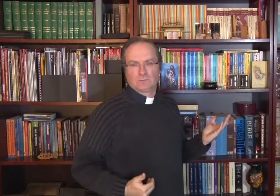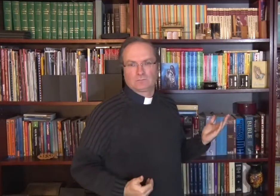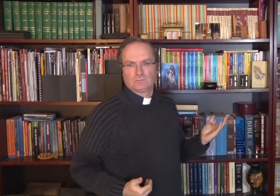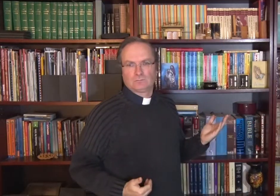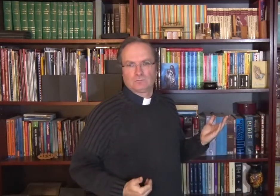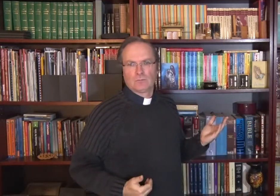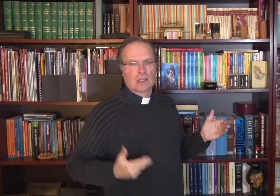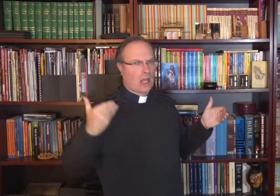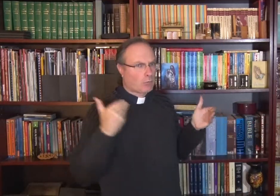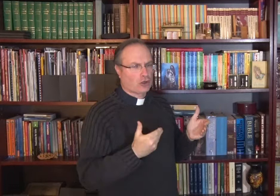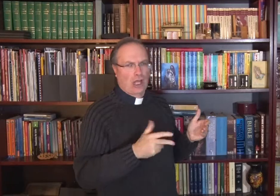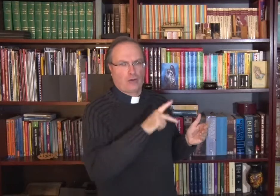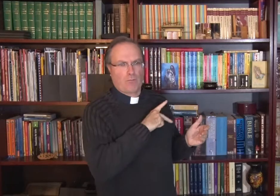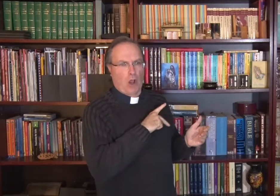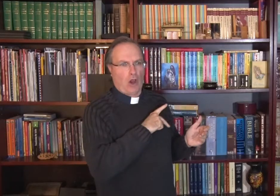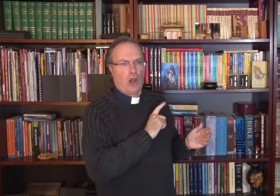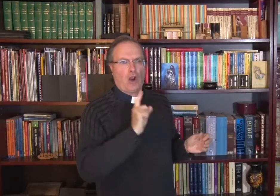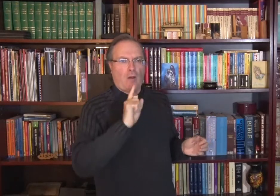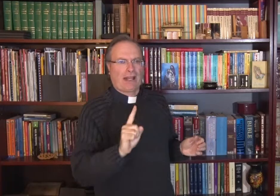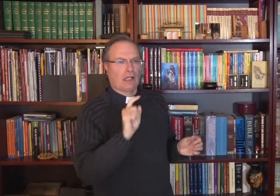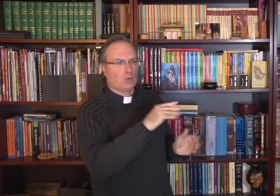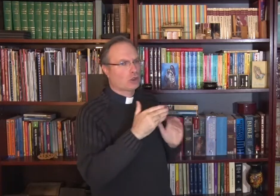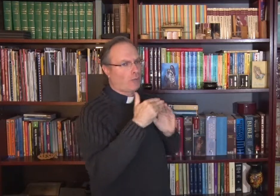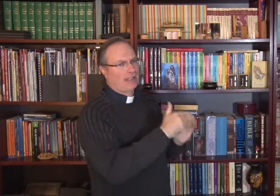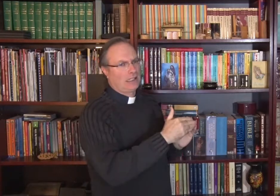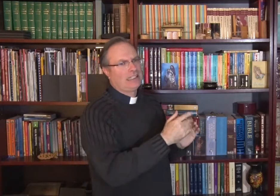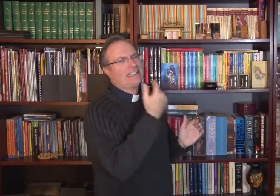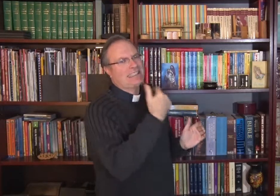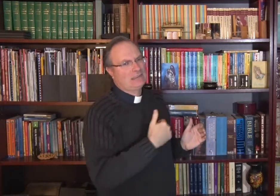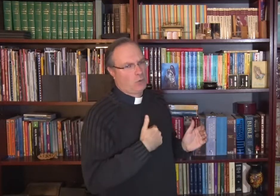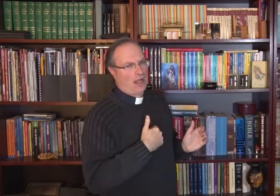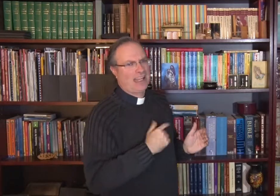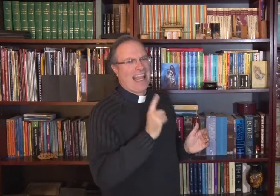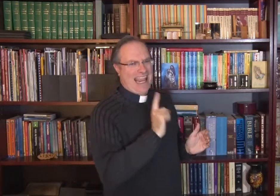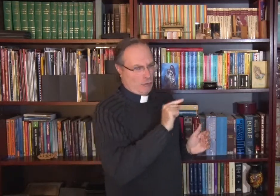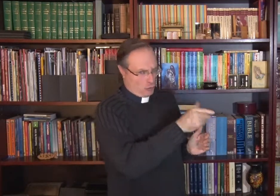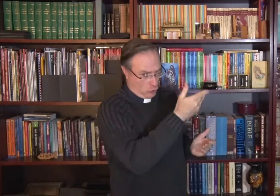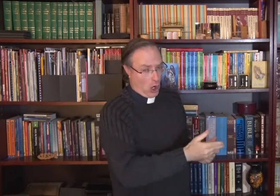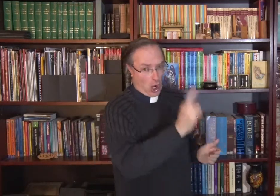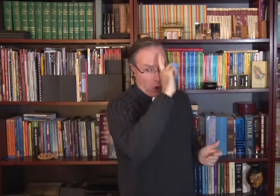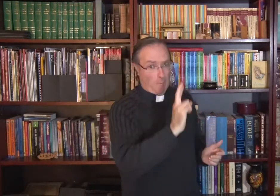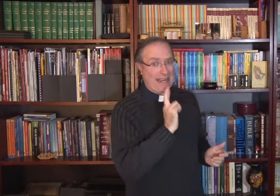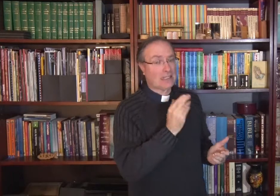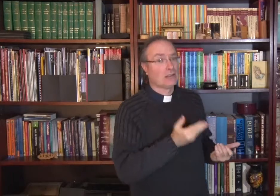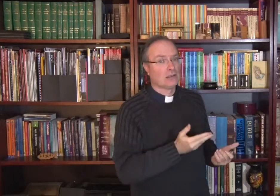S’approchant de Paul, le commandant lui demanda: «Dis-moi, es-tu romain?»